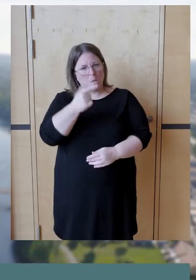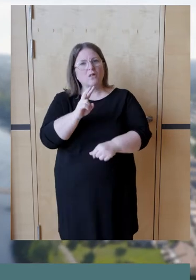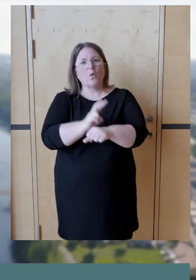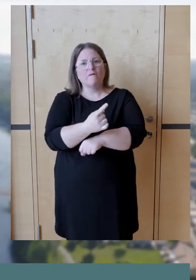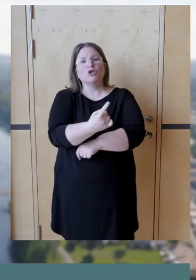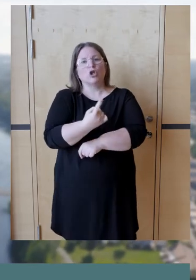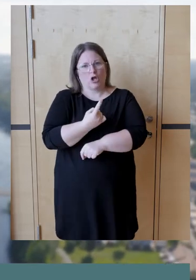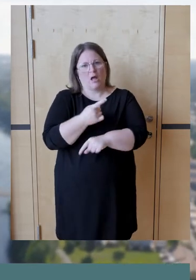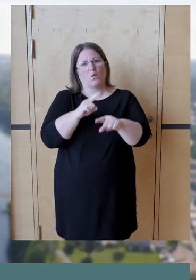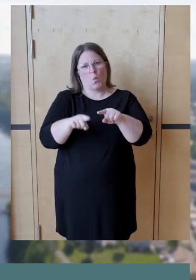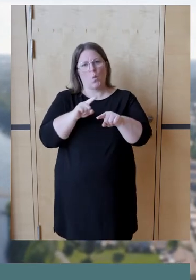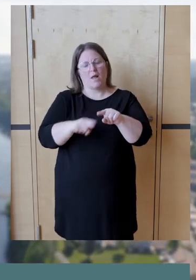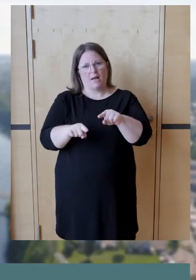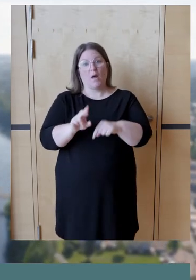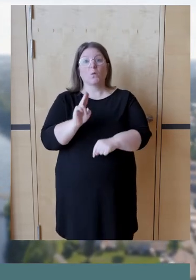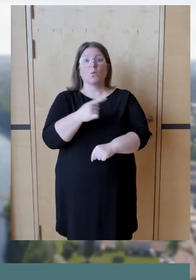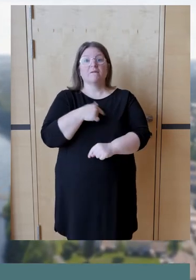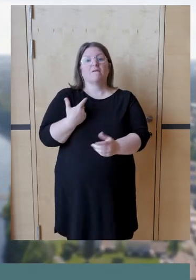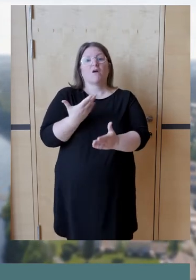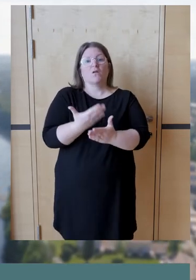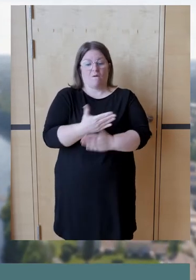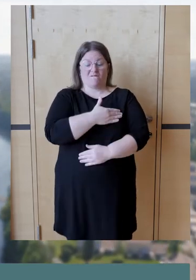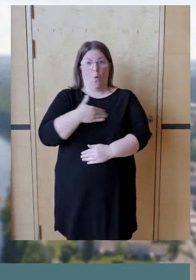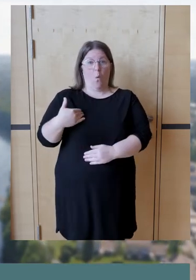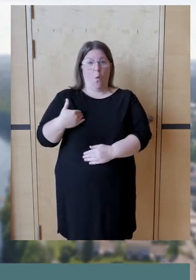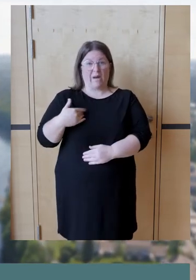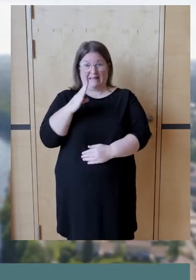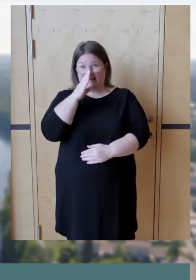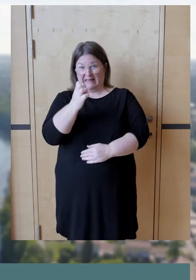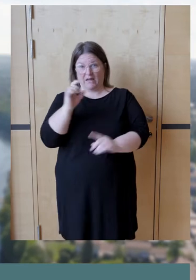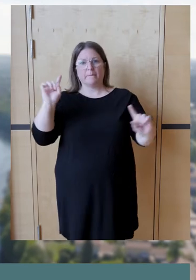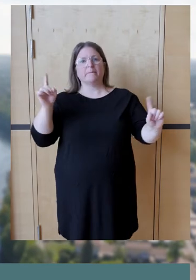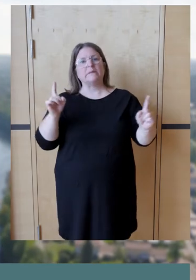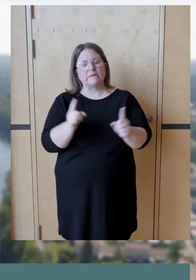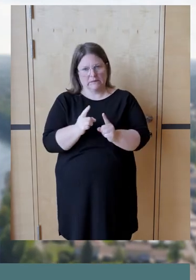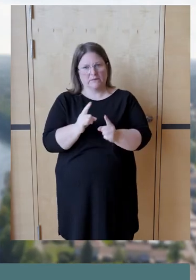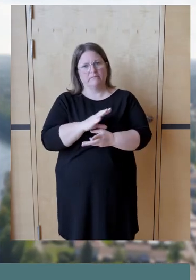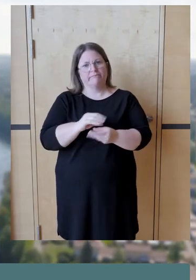Förslaget att det ska minska ner Till Emilia samma nivå då som nu är det åtta olika biljettyp